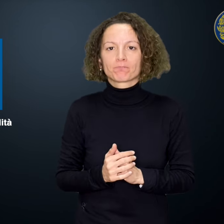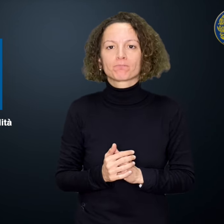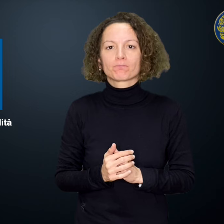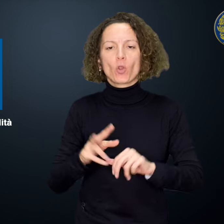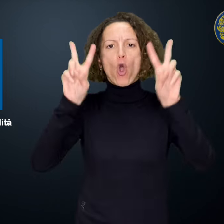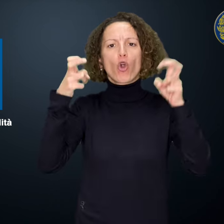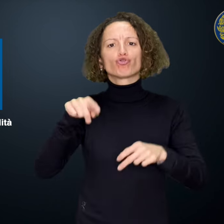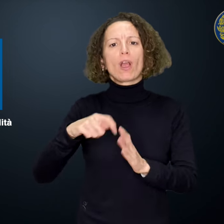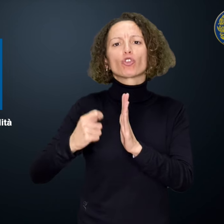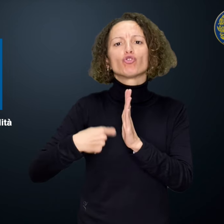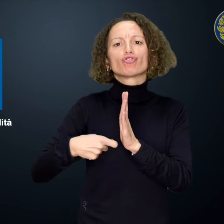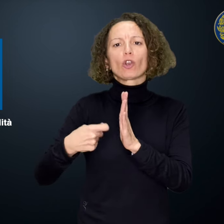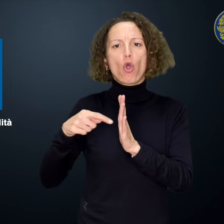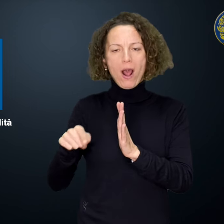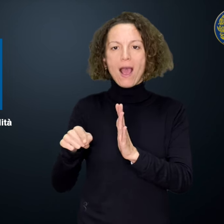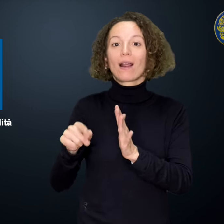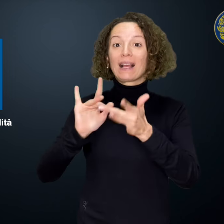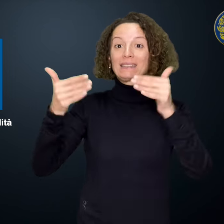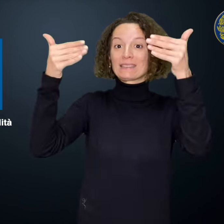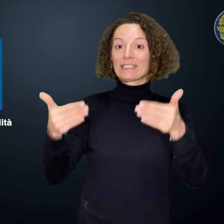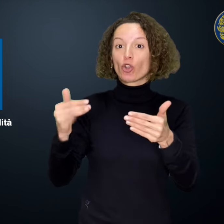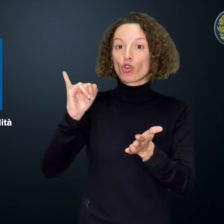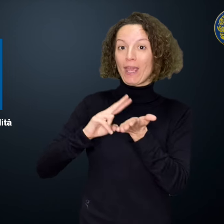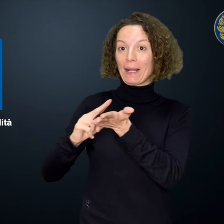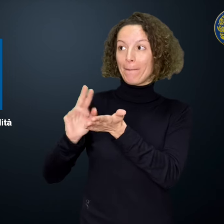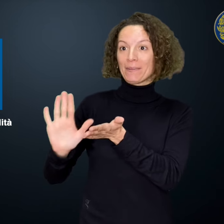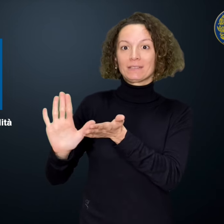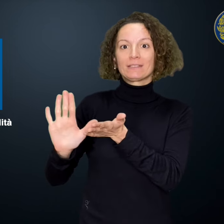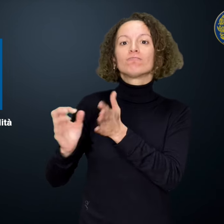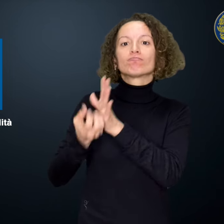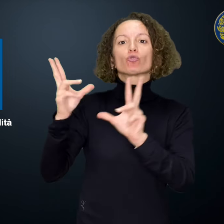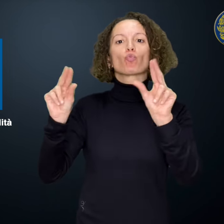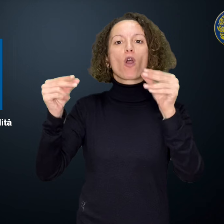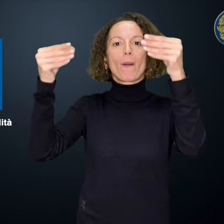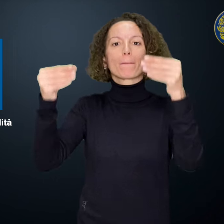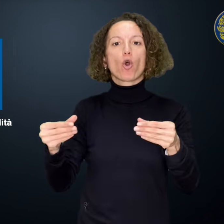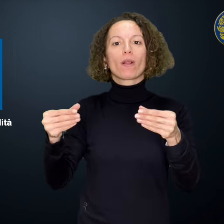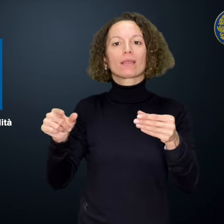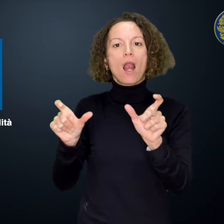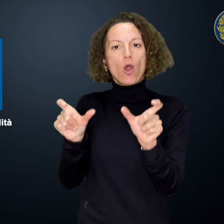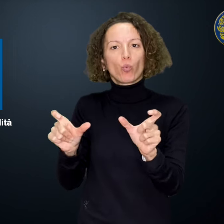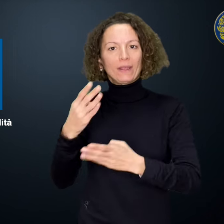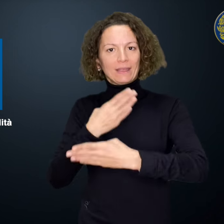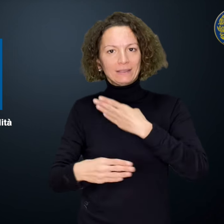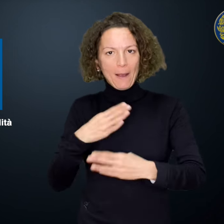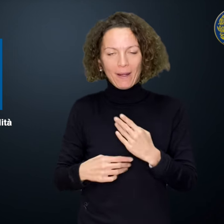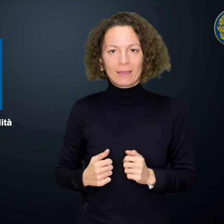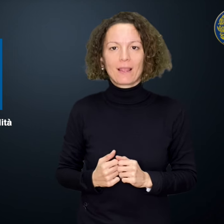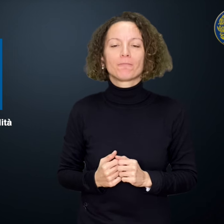Nuovo Portale della Disabilità online sul sito INPS